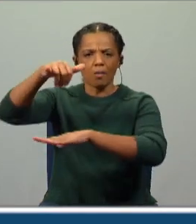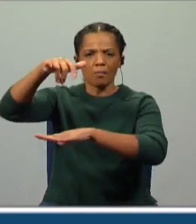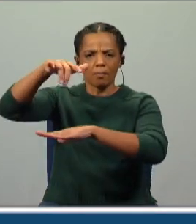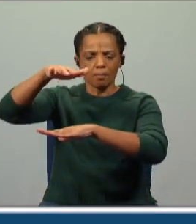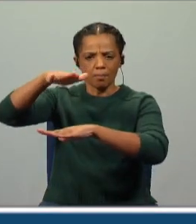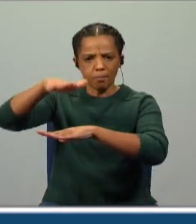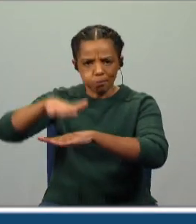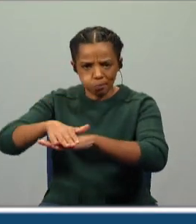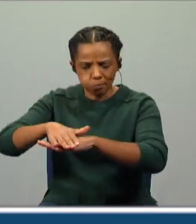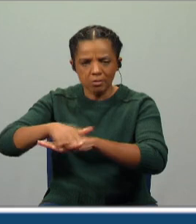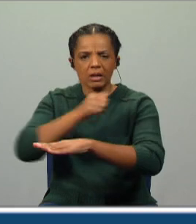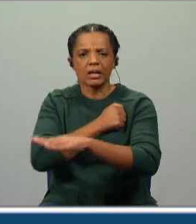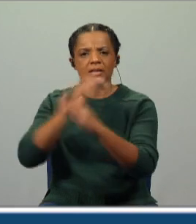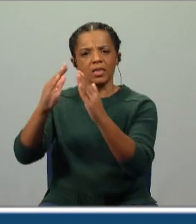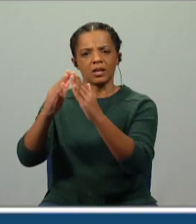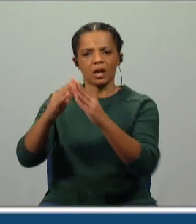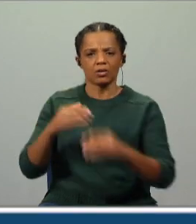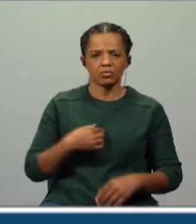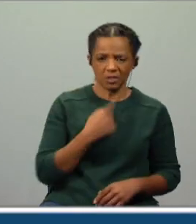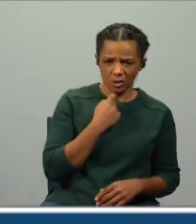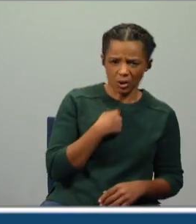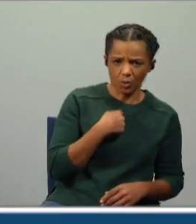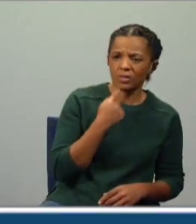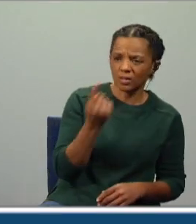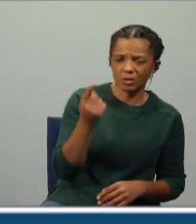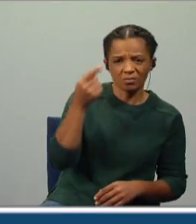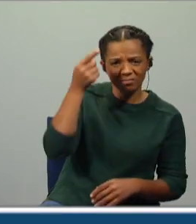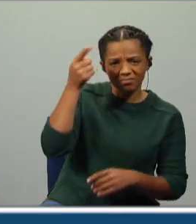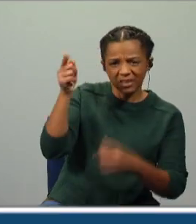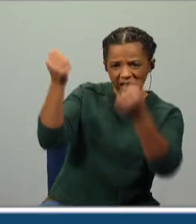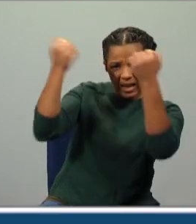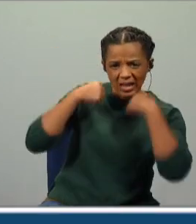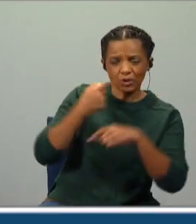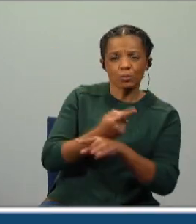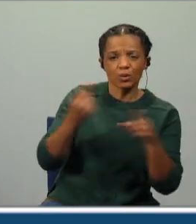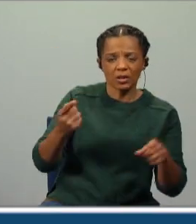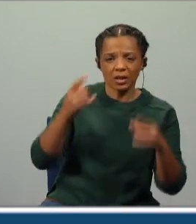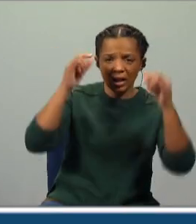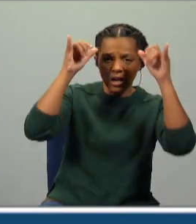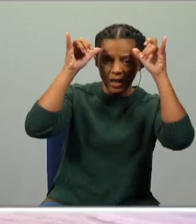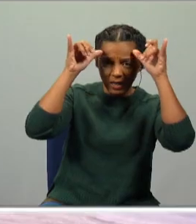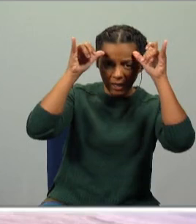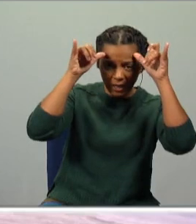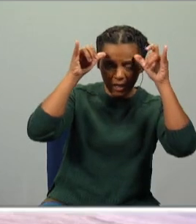mas eu digo que eles estão enganados porque são as renas que voam e não os entre nós.